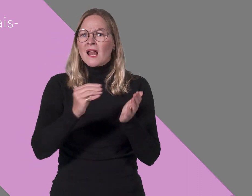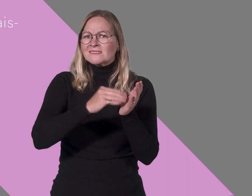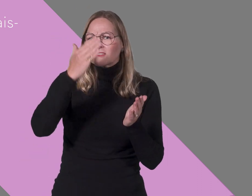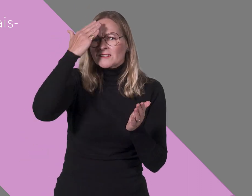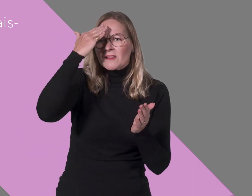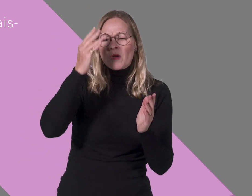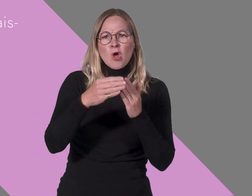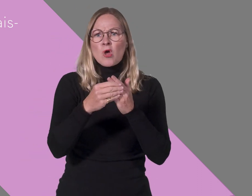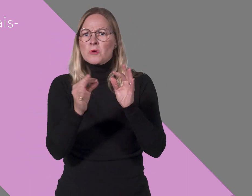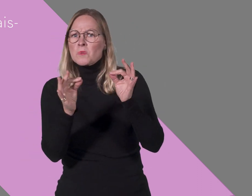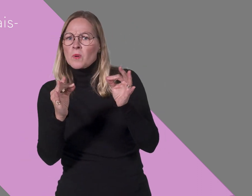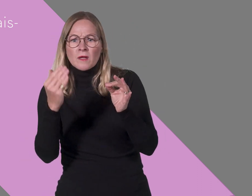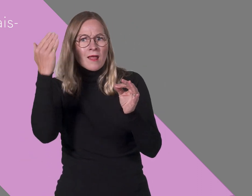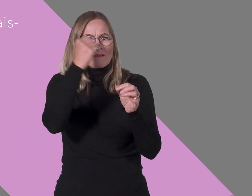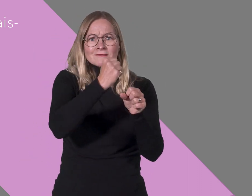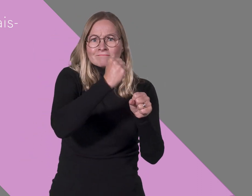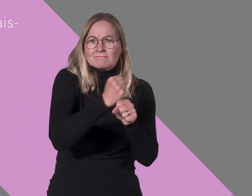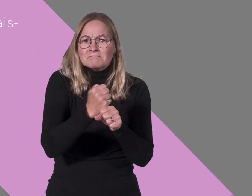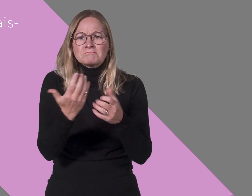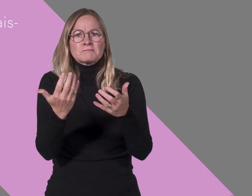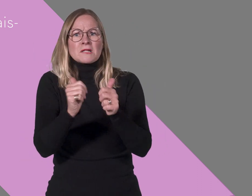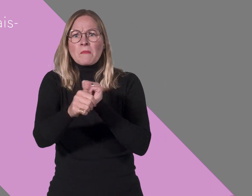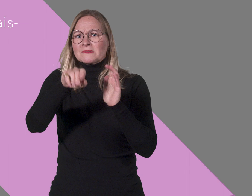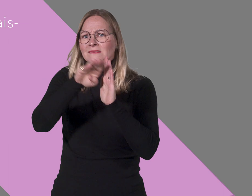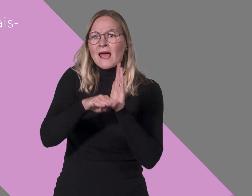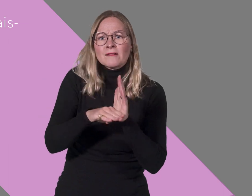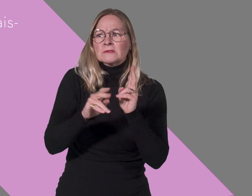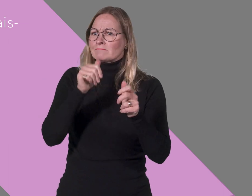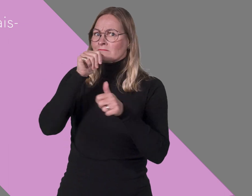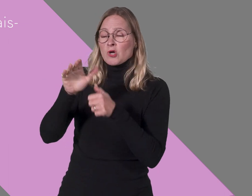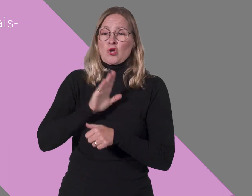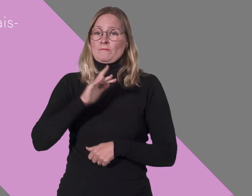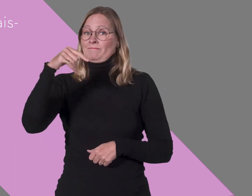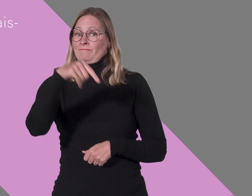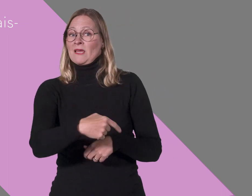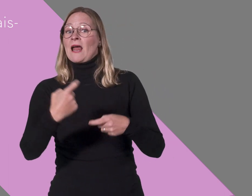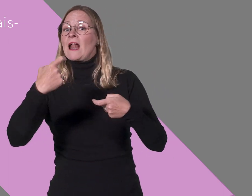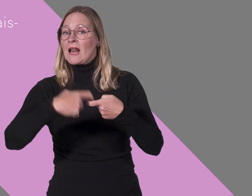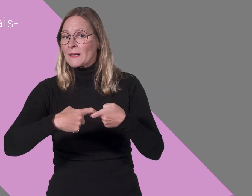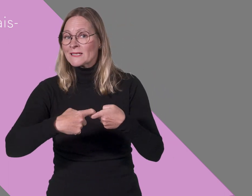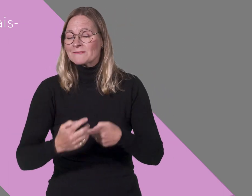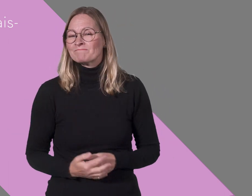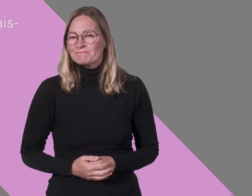Lisätietoja ja ohjeita elokuvien teosta ja kilpailun säännöistä - sekä ilmoittautumisesta oheisesta linkistä!